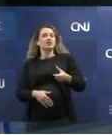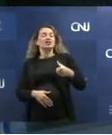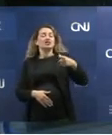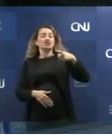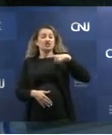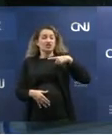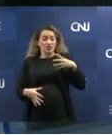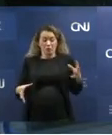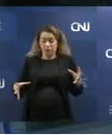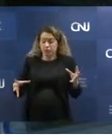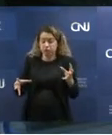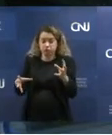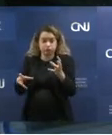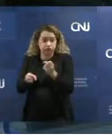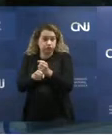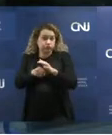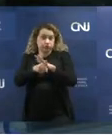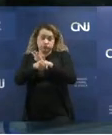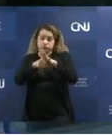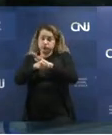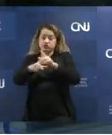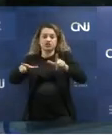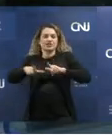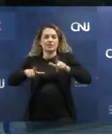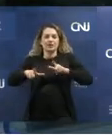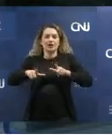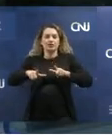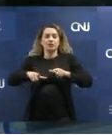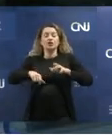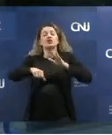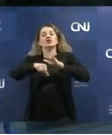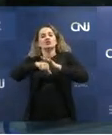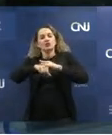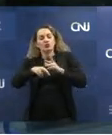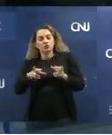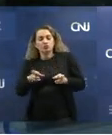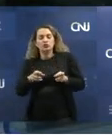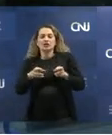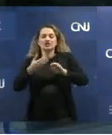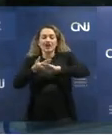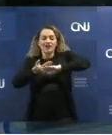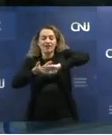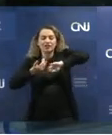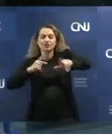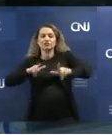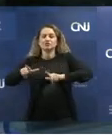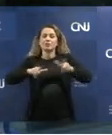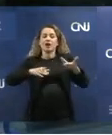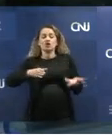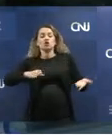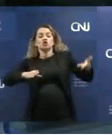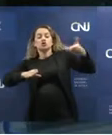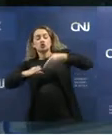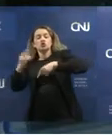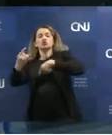que adoeceu, que afastou do trabalho, que trouxe outros magistrados para acompanhar esse processo.